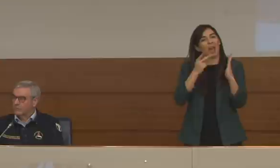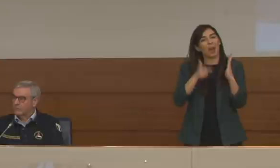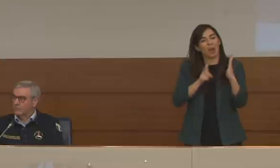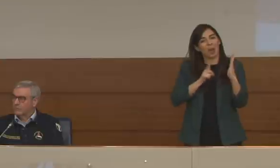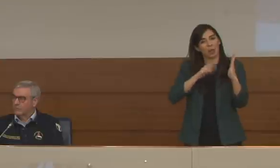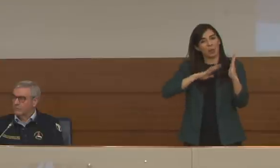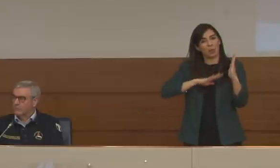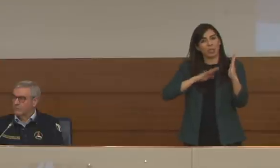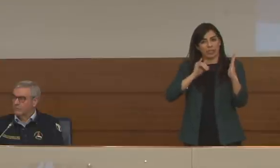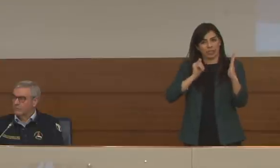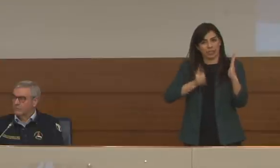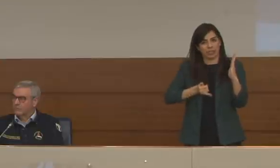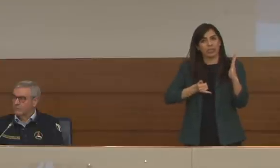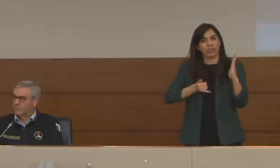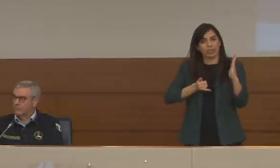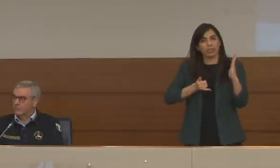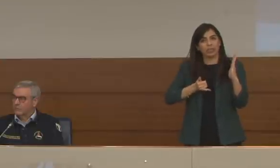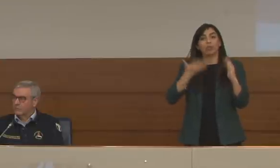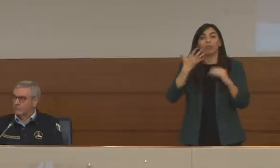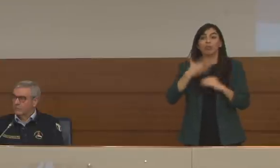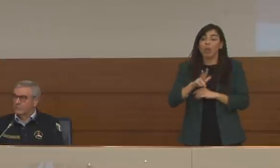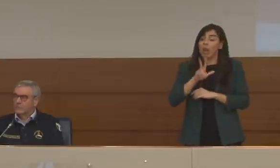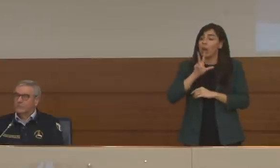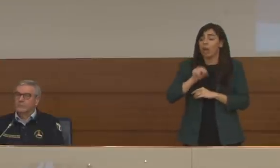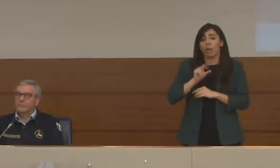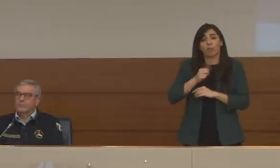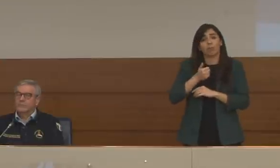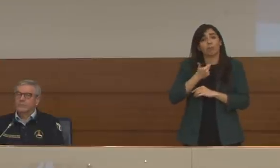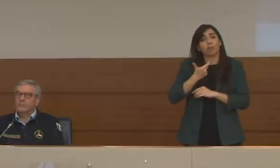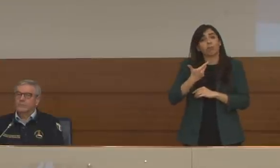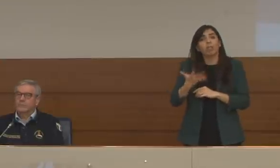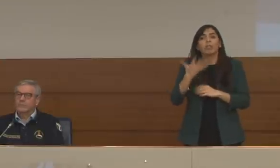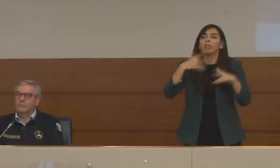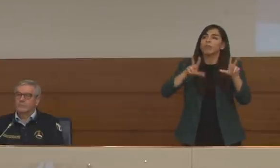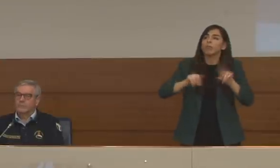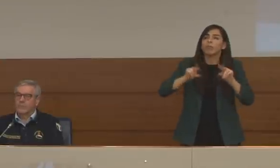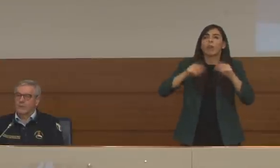come già detto più volte e come già ribadito dalla Commissione Tecnico Scientifica,